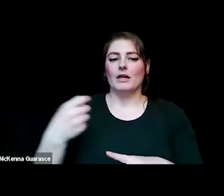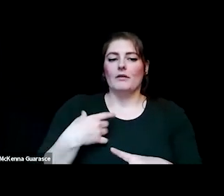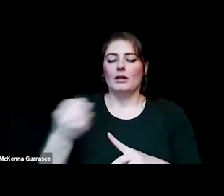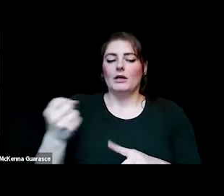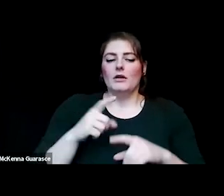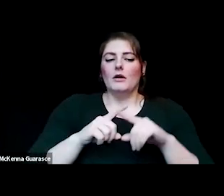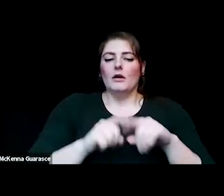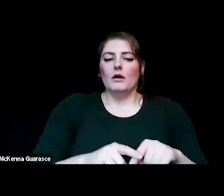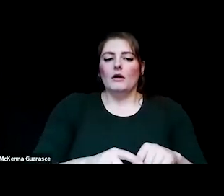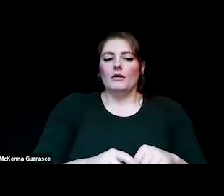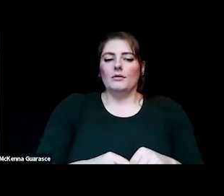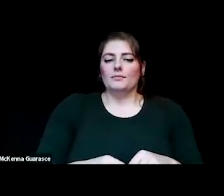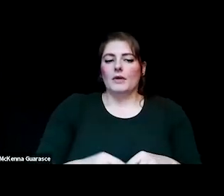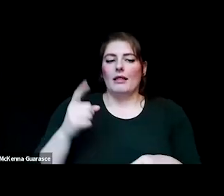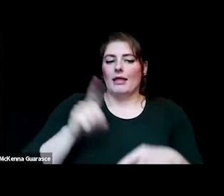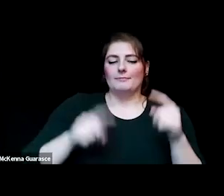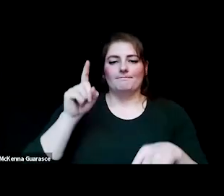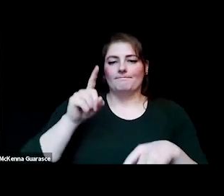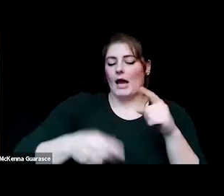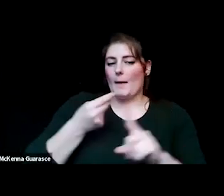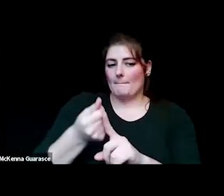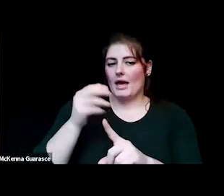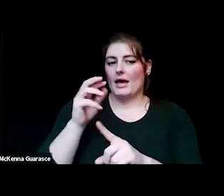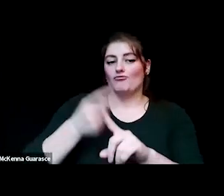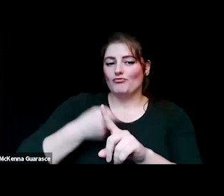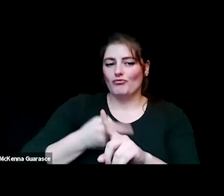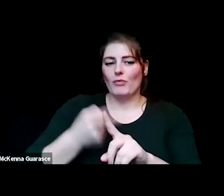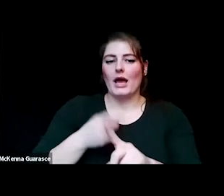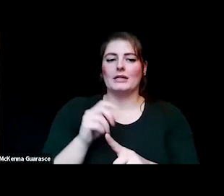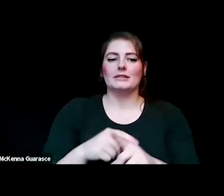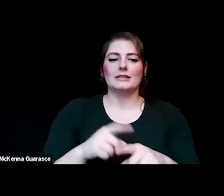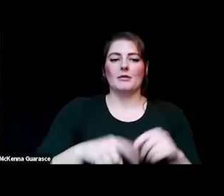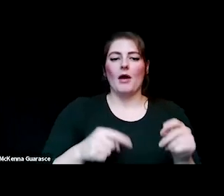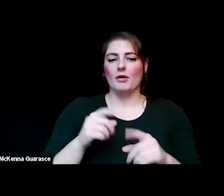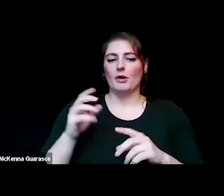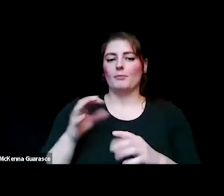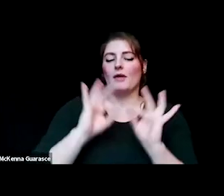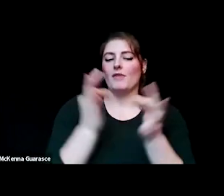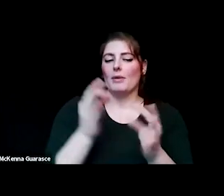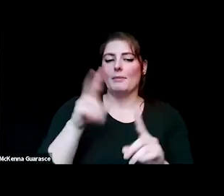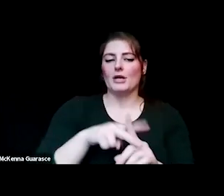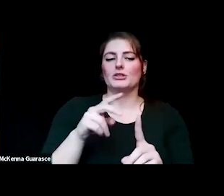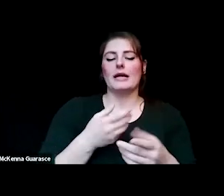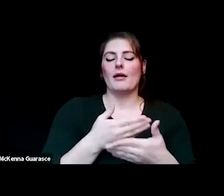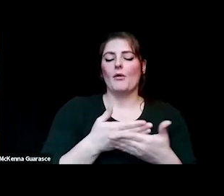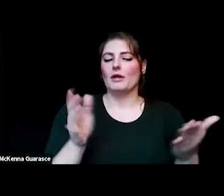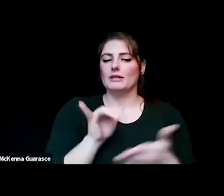como el incumplimiento del pago del alquiler, incumplimiento de las obligaciones familiares y cosas de esa naturaleza. La guerra contra las drogas